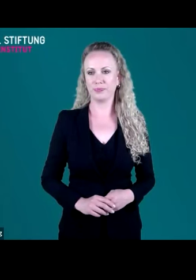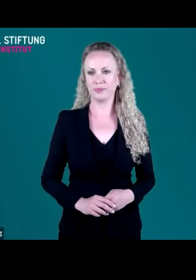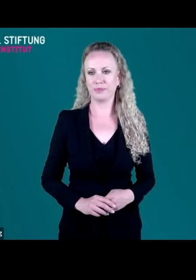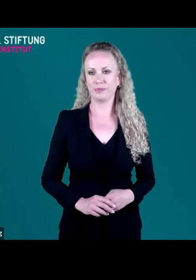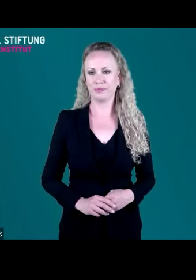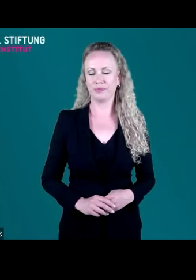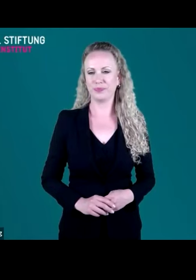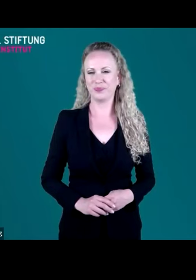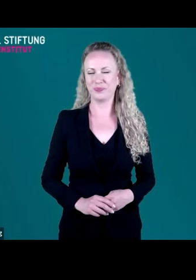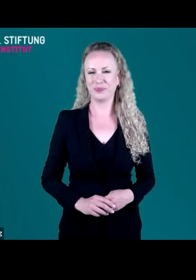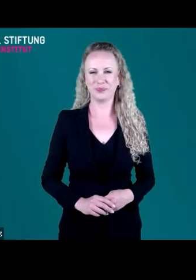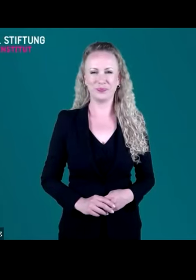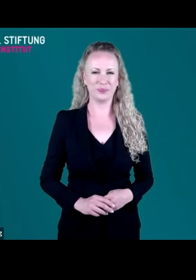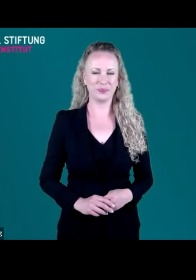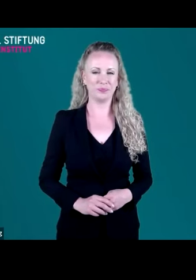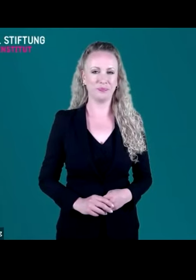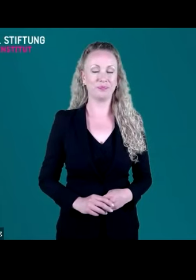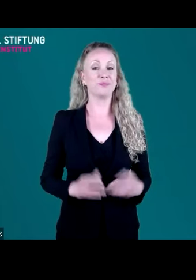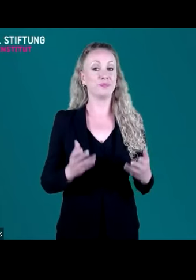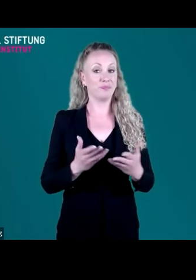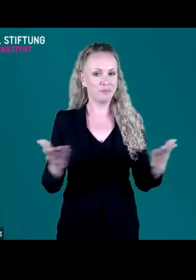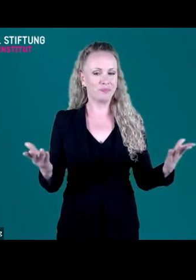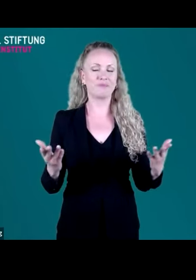Hallo und guten Tag.